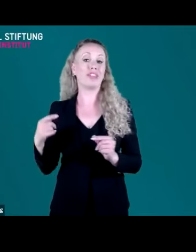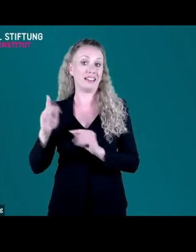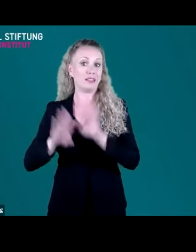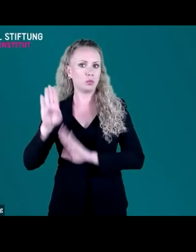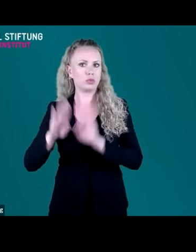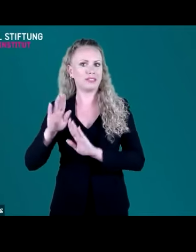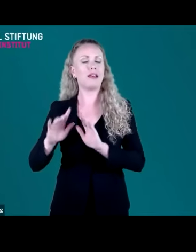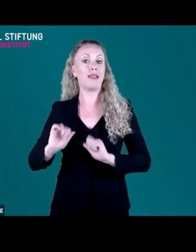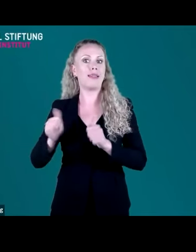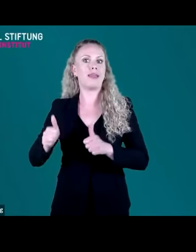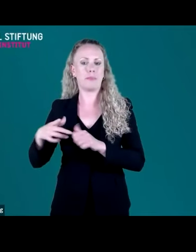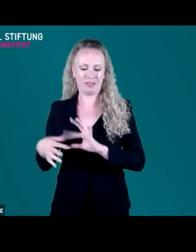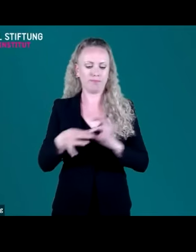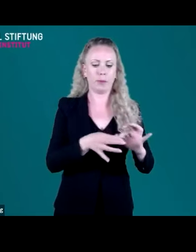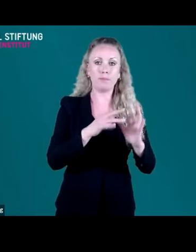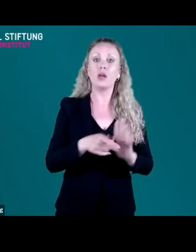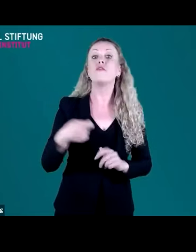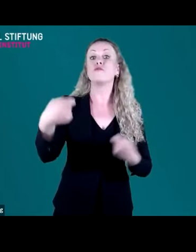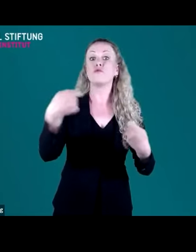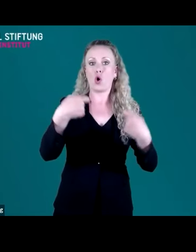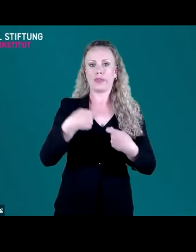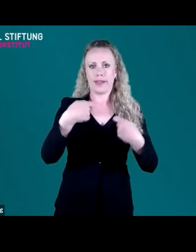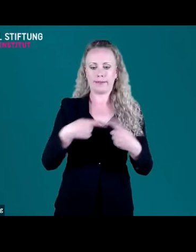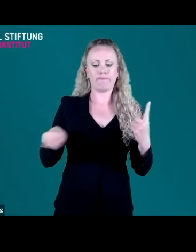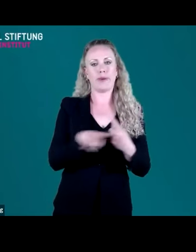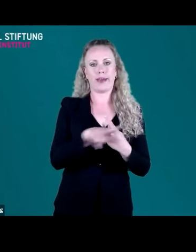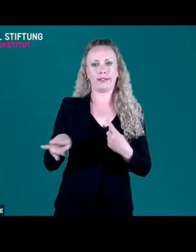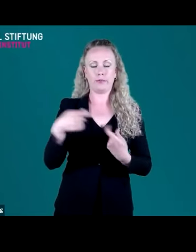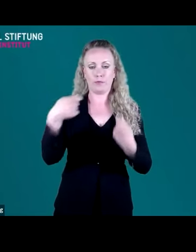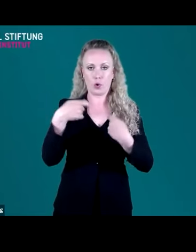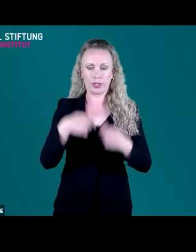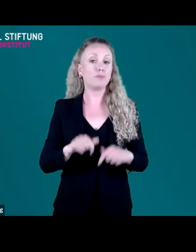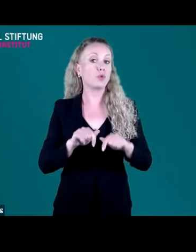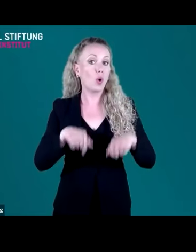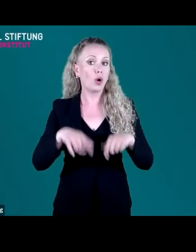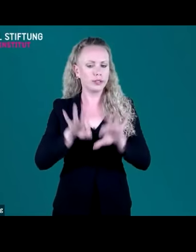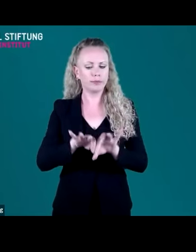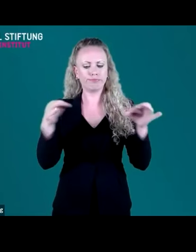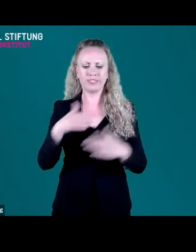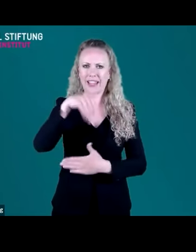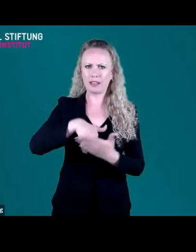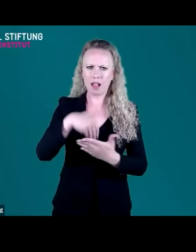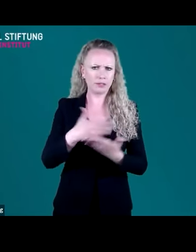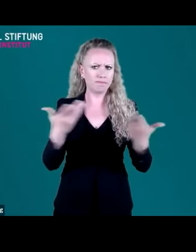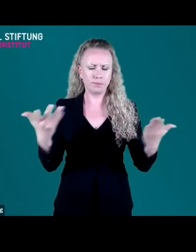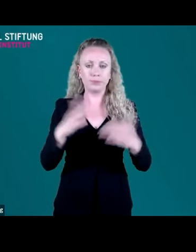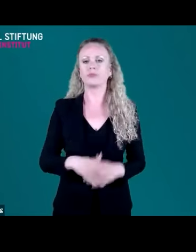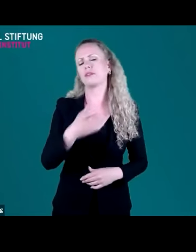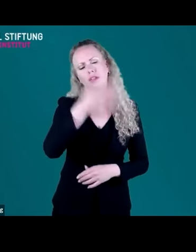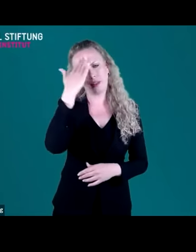Worum geht es heute? Sie kennen das alle: Hass, Beleidigungen, Abwertungen, Hetze, Lügen,